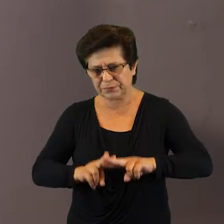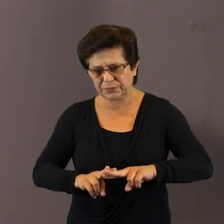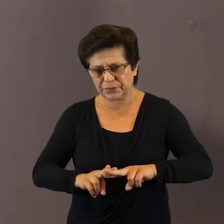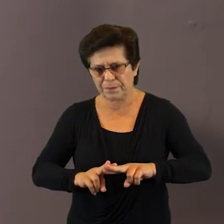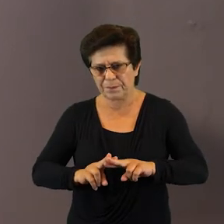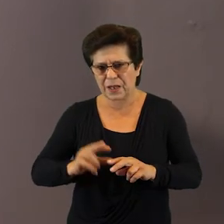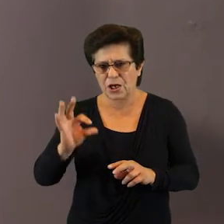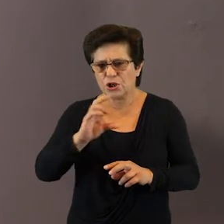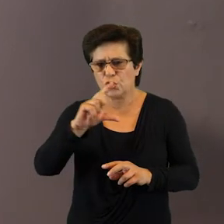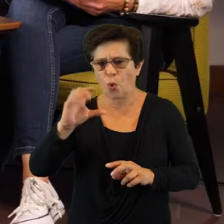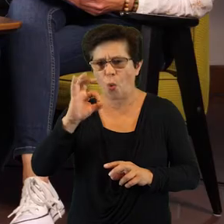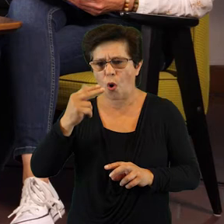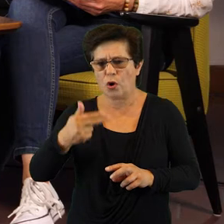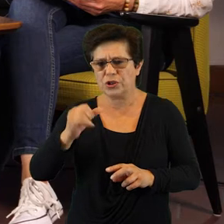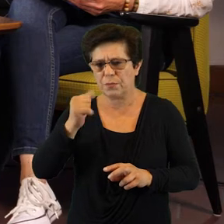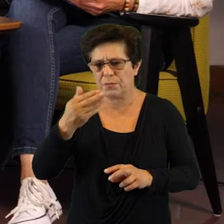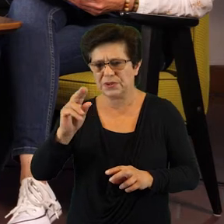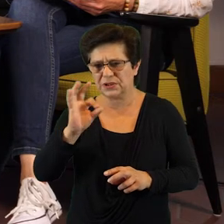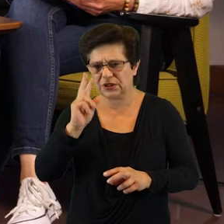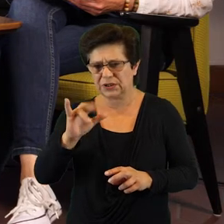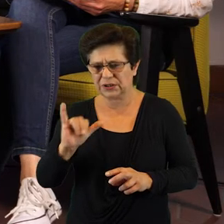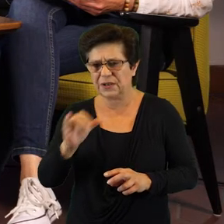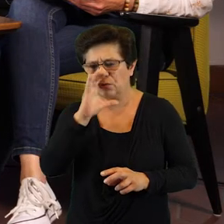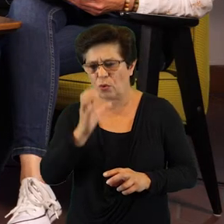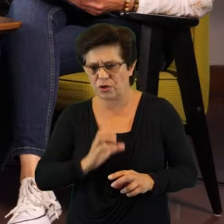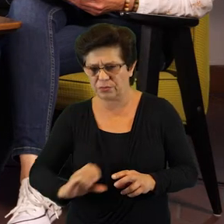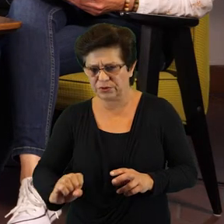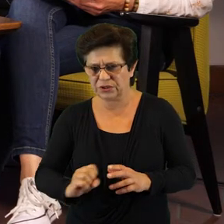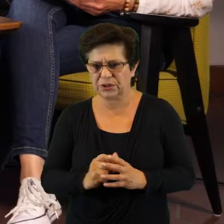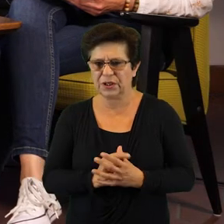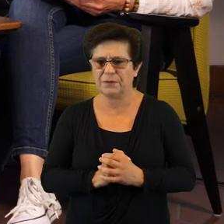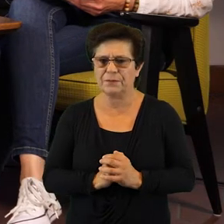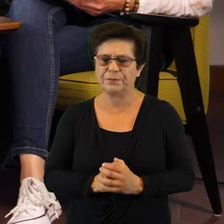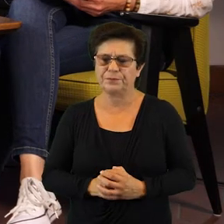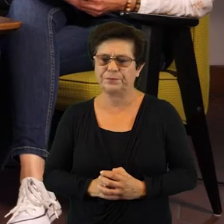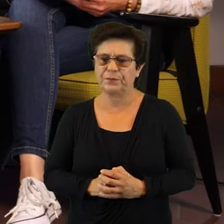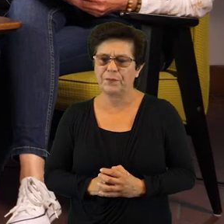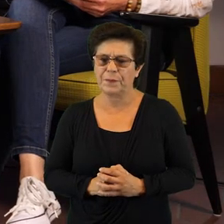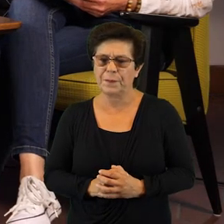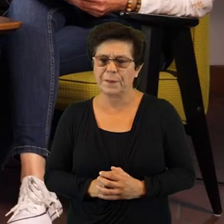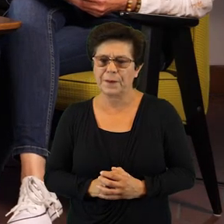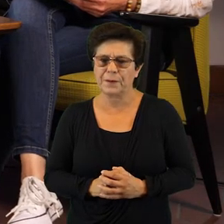nosi tytuł "Pod amboną heretyka. Między wierszami, portret wielokrotny Antoniego Słonimskiego".